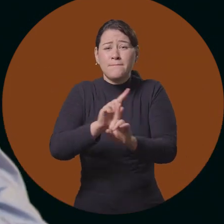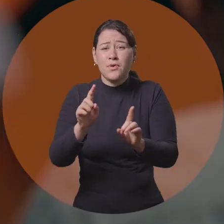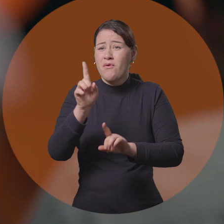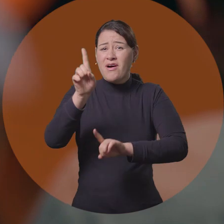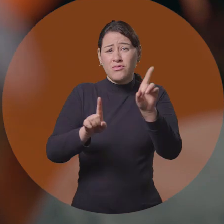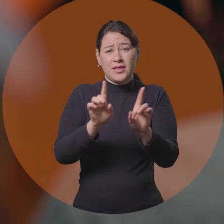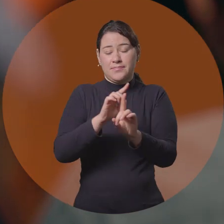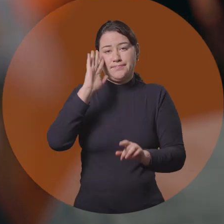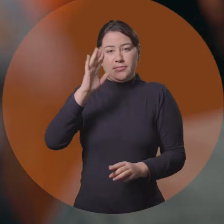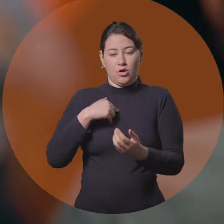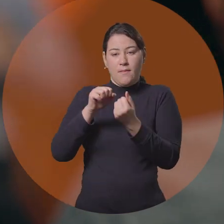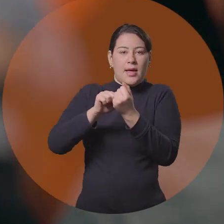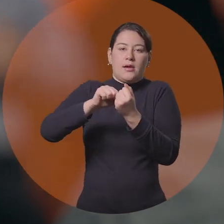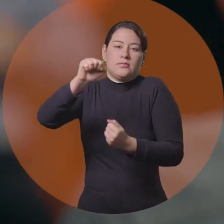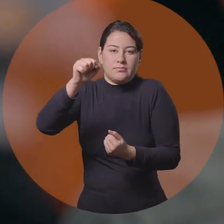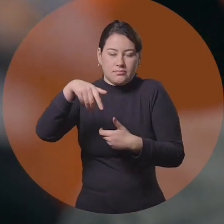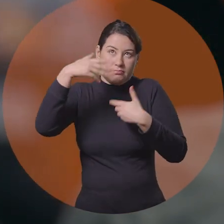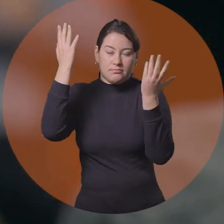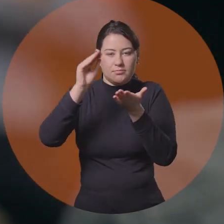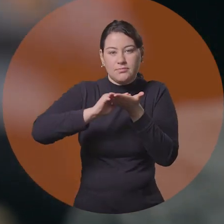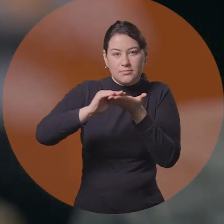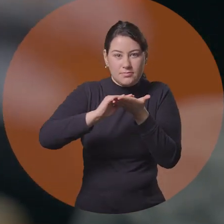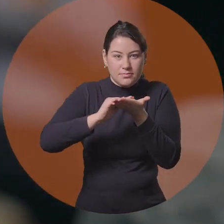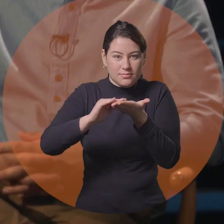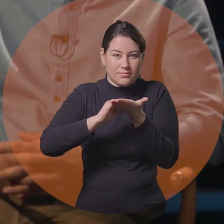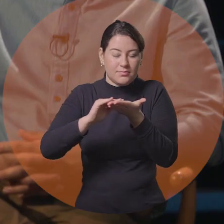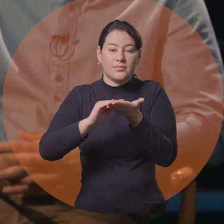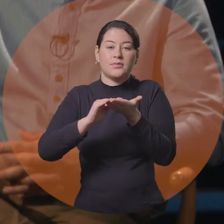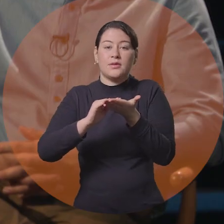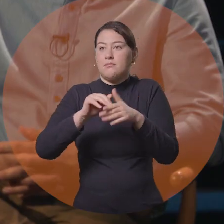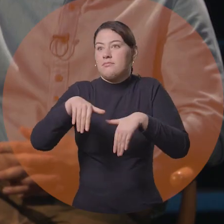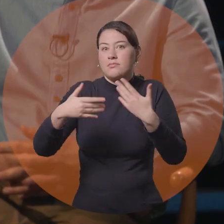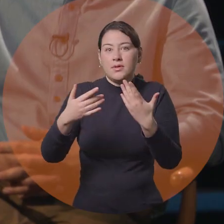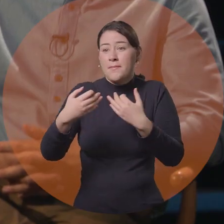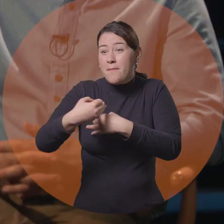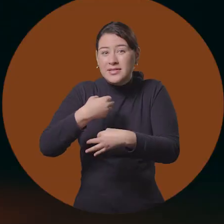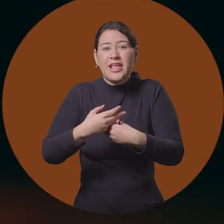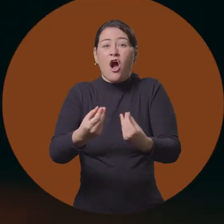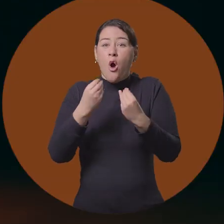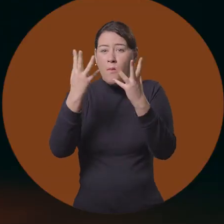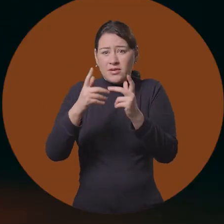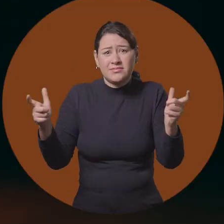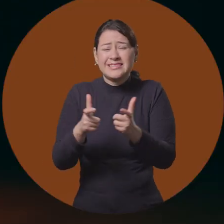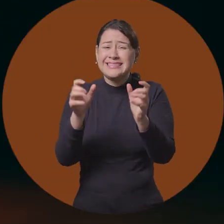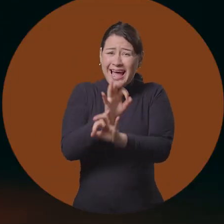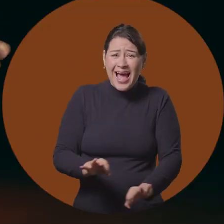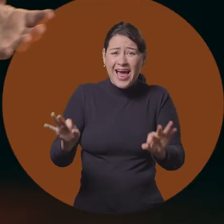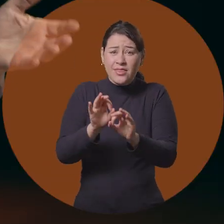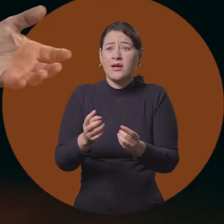Vos te recibís de Bussiness Management Administrator whatever, y no te enseñan cómo hacer una reunión, y la mayor parte del tiempo estás haciendo reuniones.